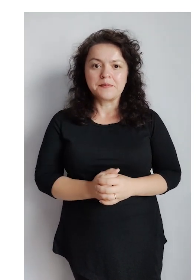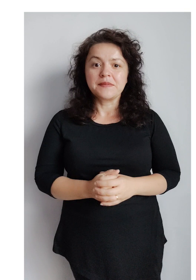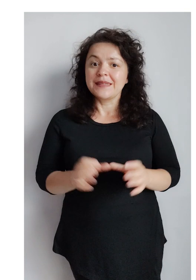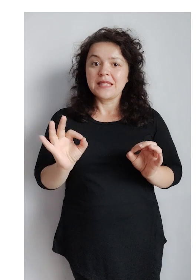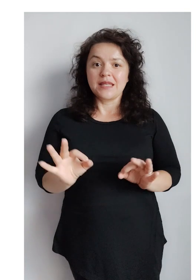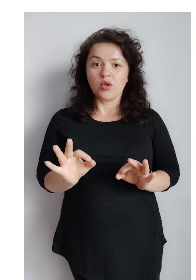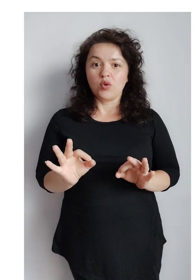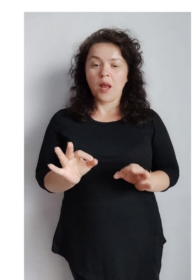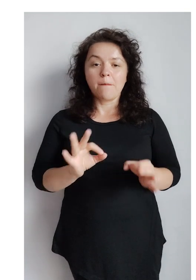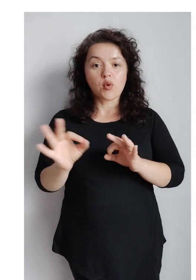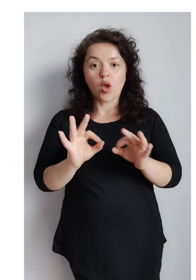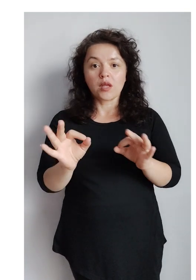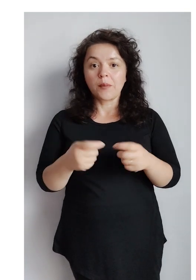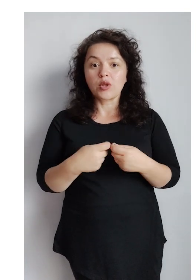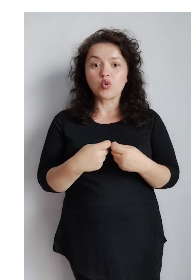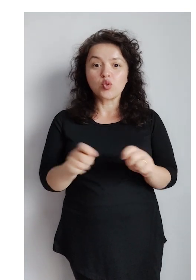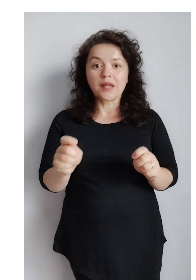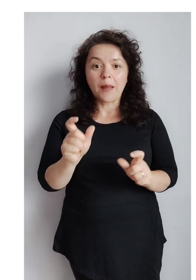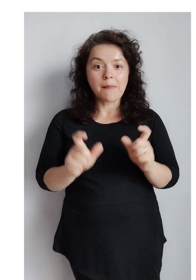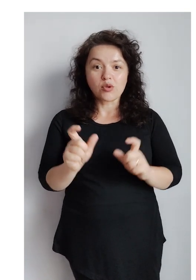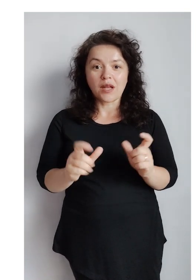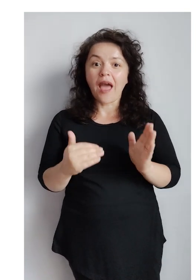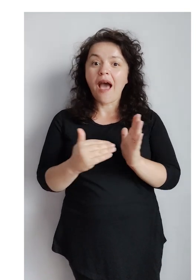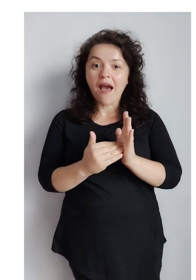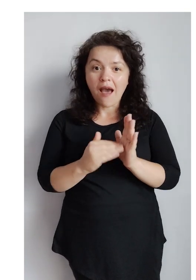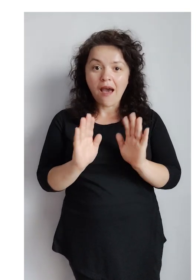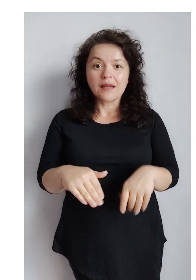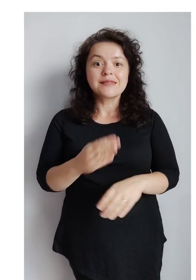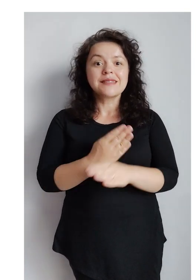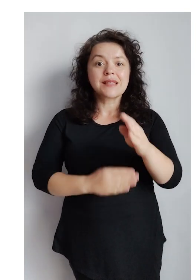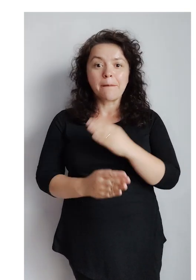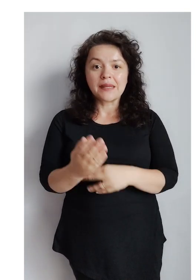De sigur, proiectăm pentru toate persoanele care au dizabilități sau deficiențe